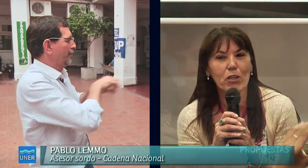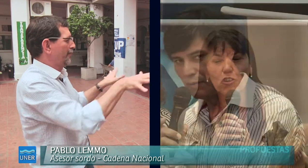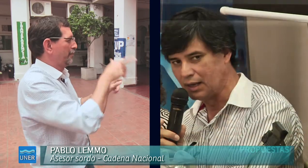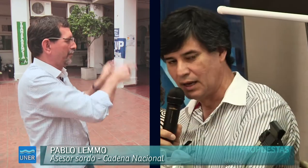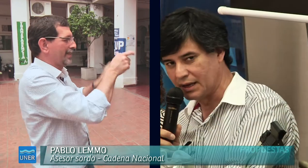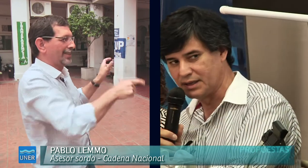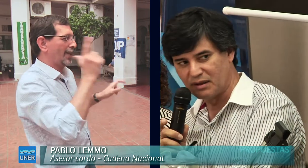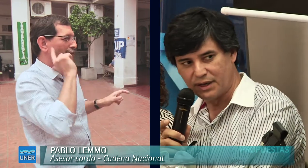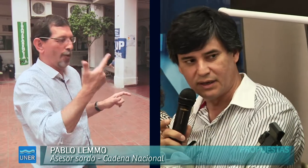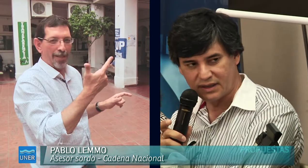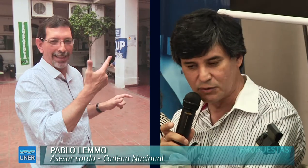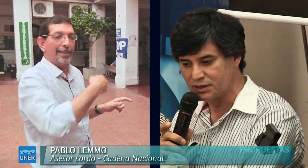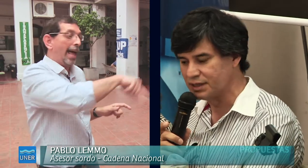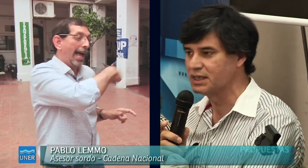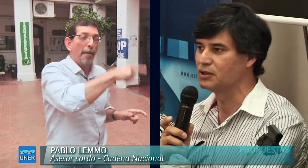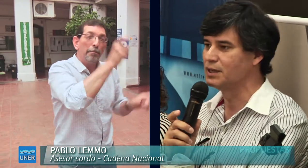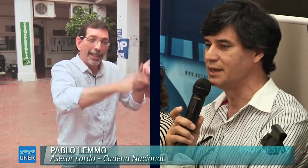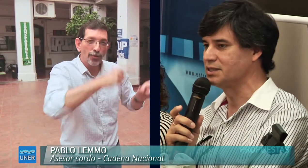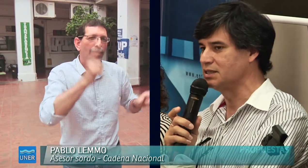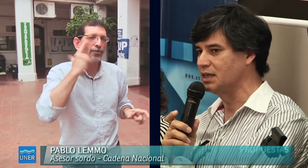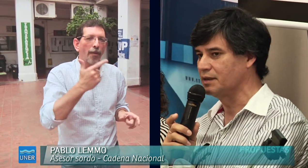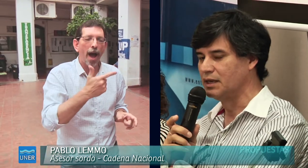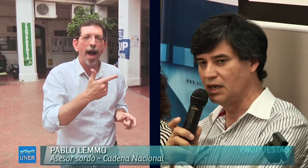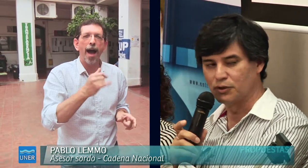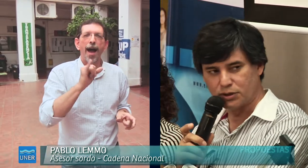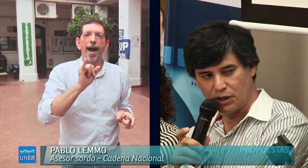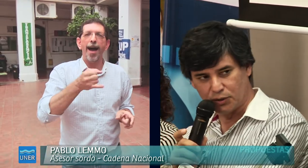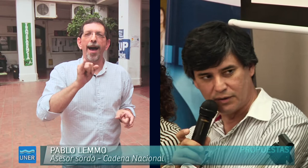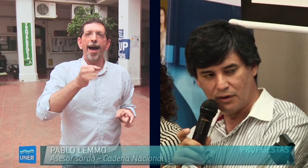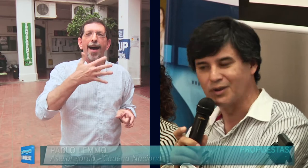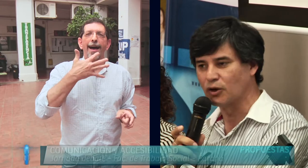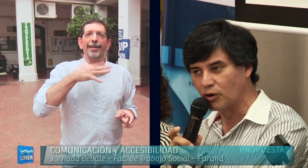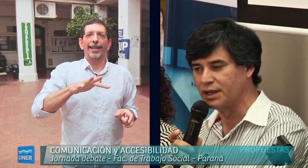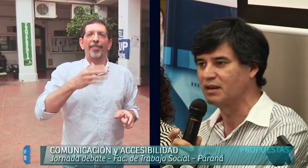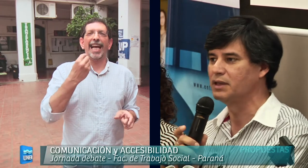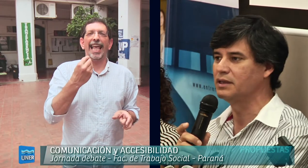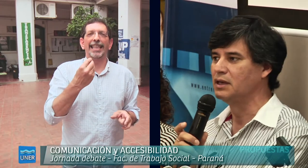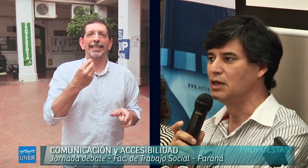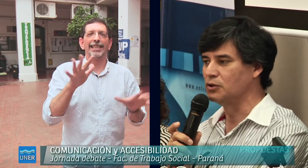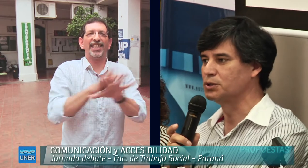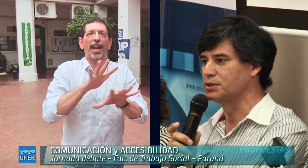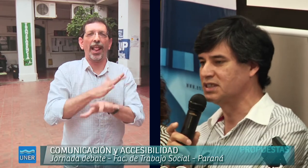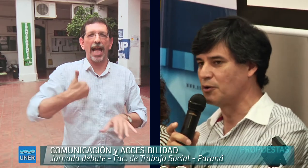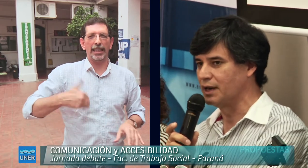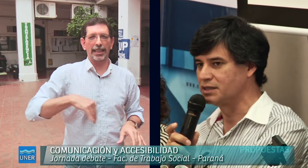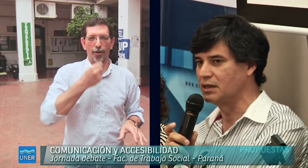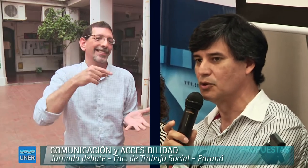Por eso es importante trabajar en conjunto. Y que sea una persona sorda la que haga este trabajo extensivo y que comunique al resto de la sociedad.